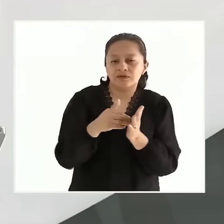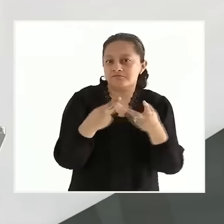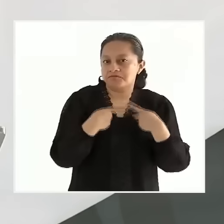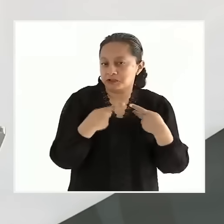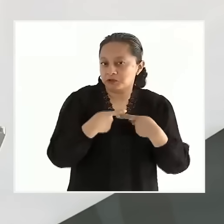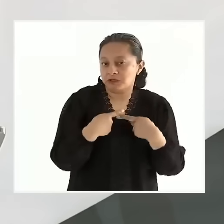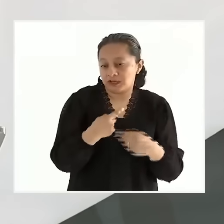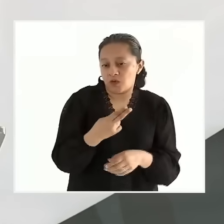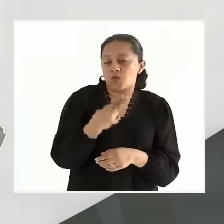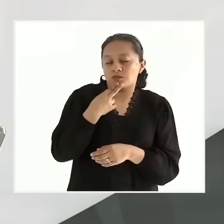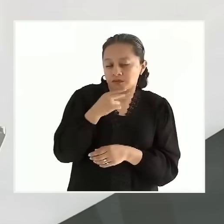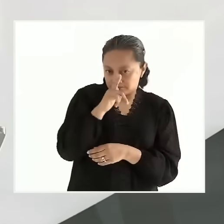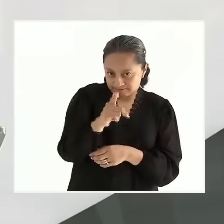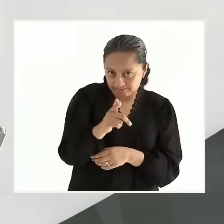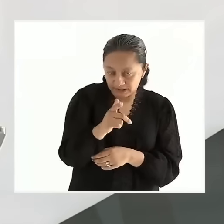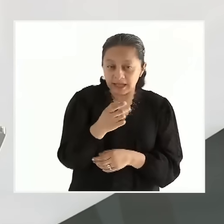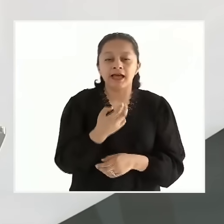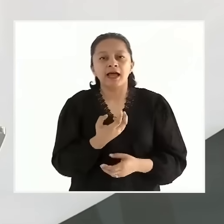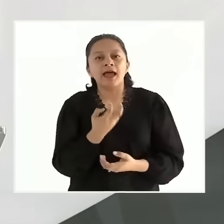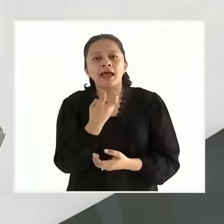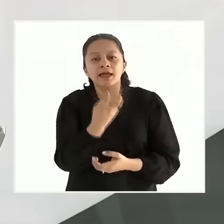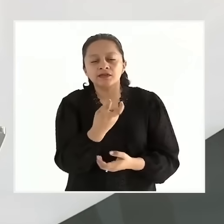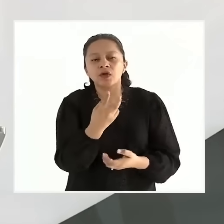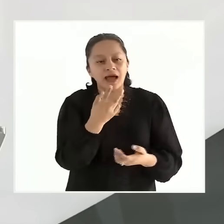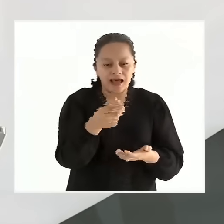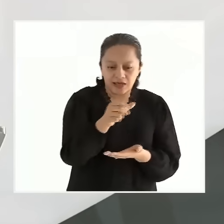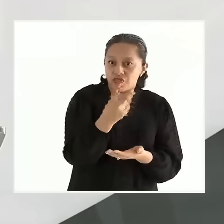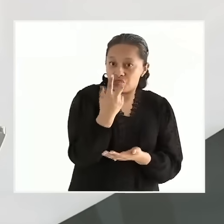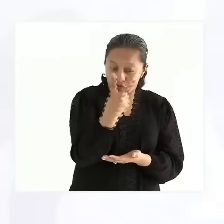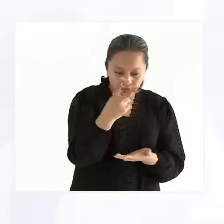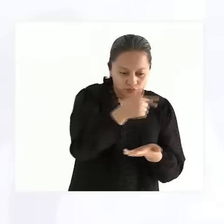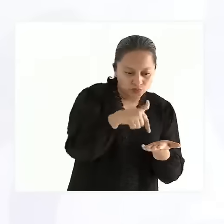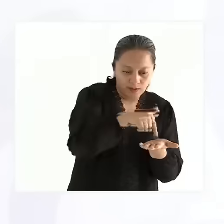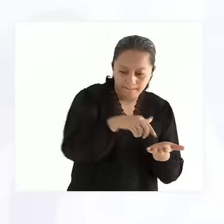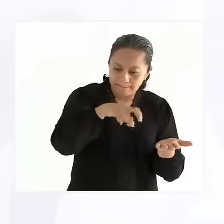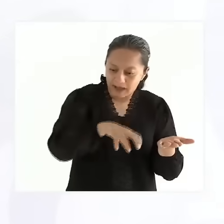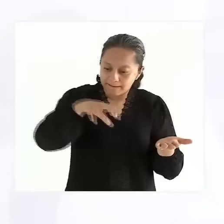Esta planta se suma a las dos centrales de ciclo combinado que también ya inauguró la presidenta